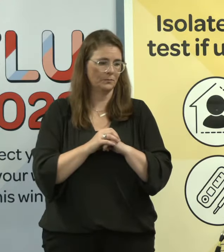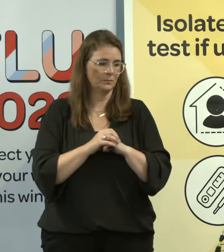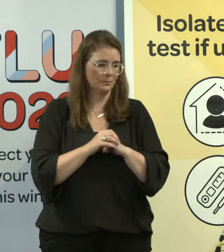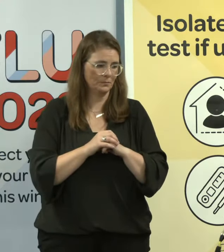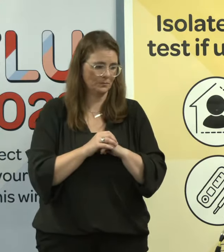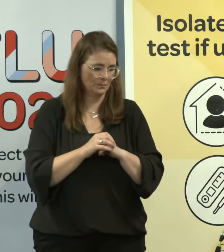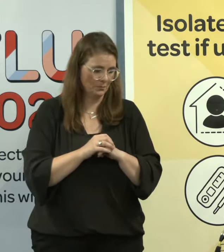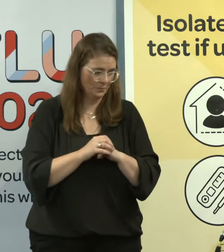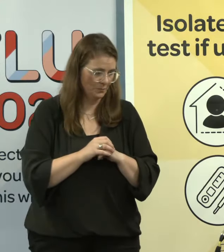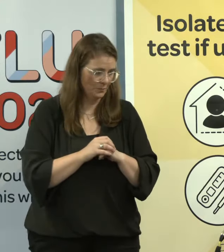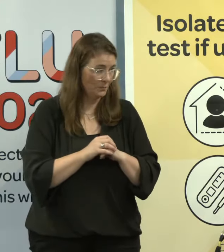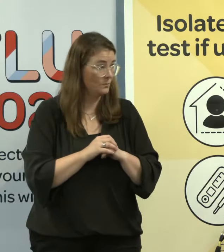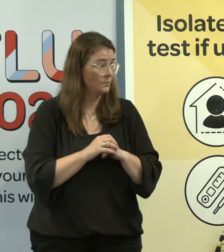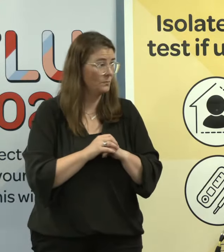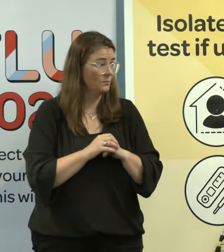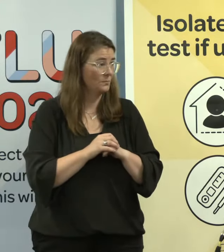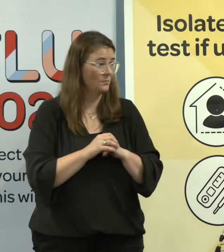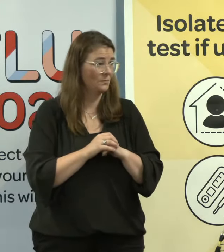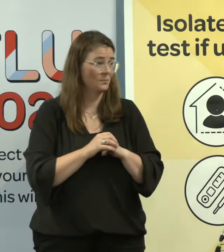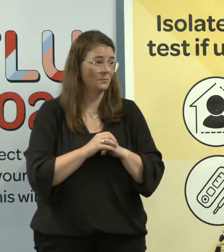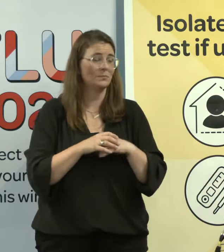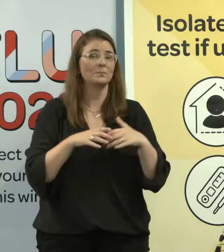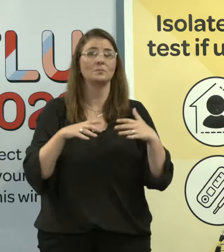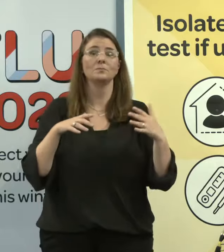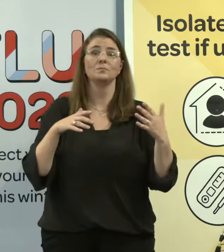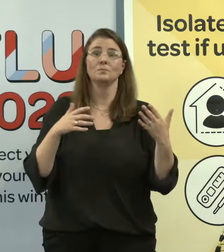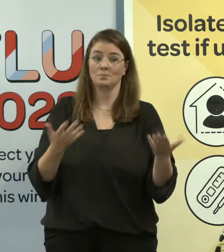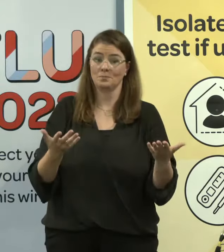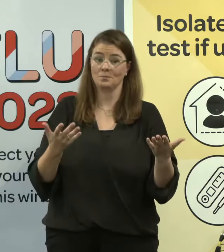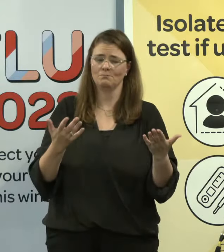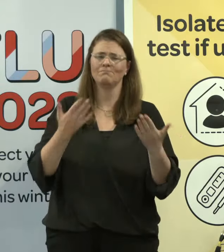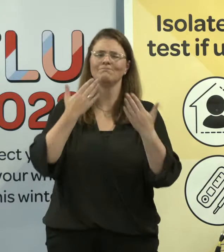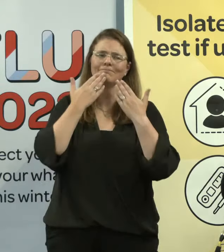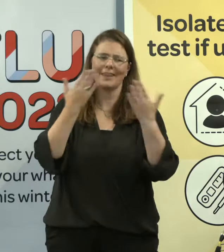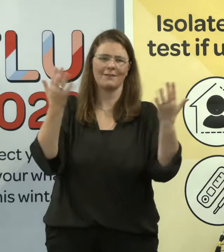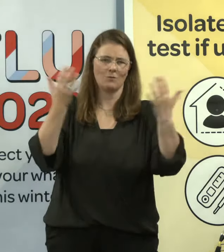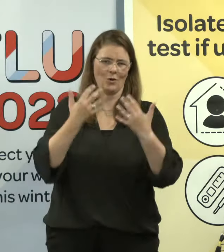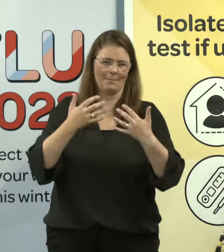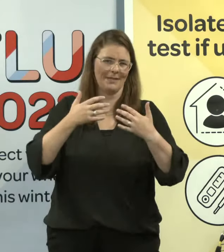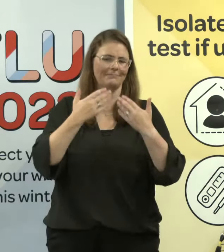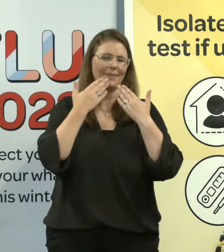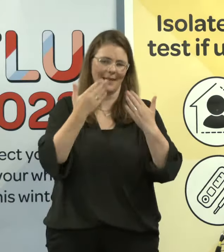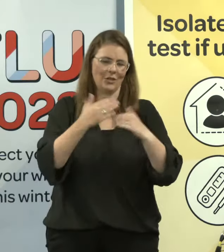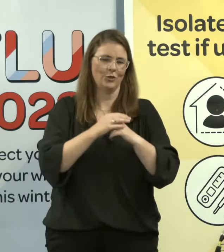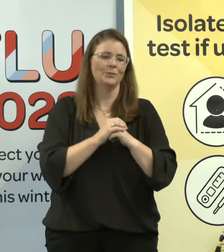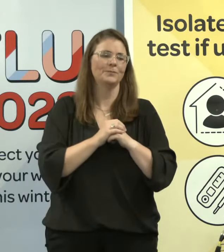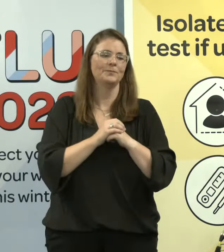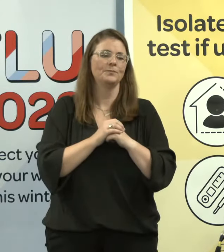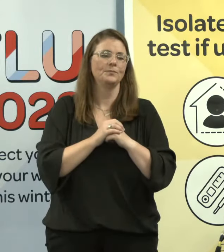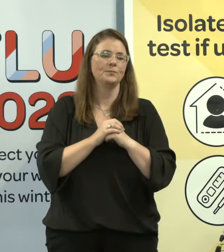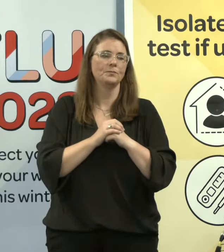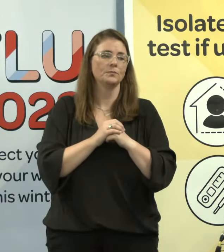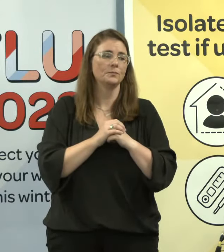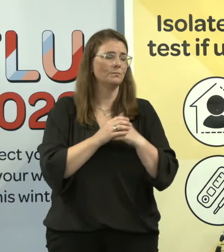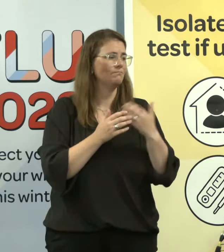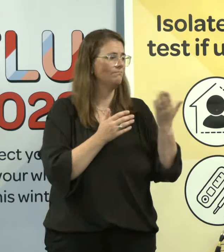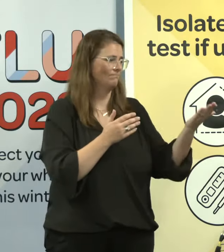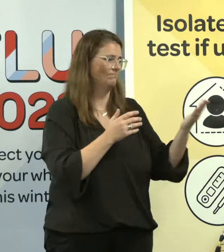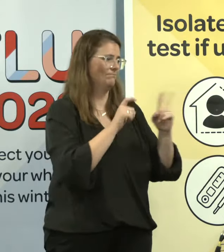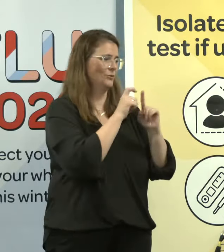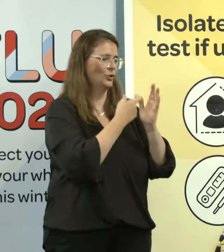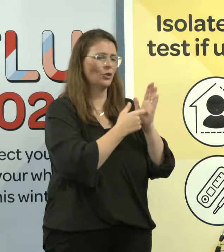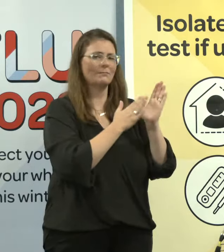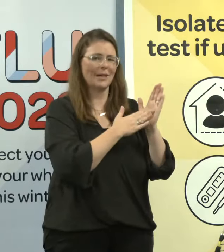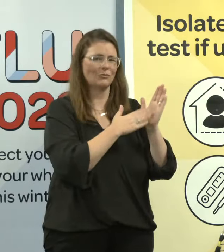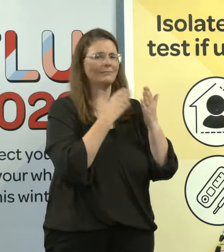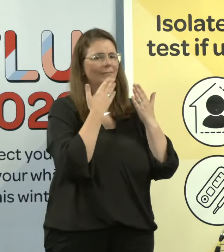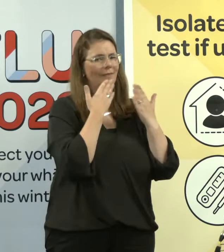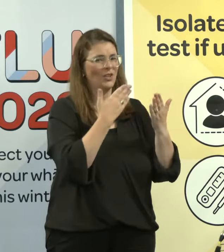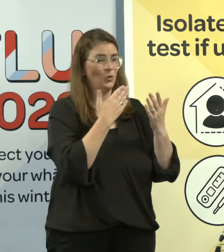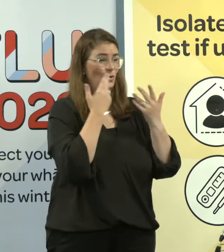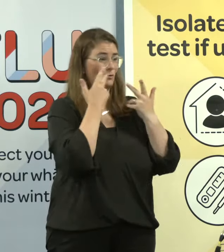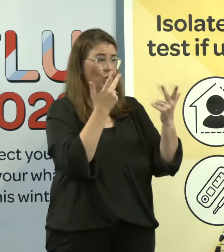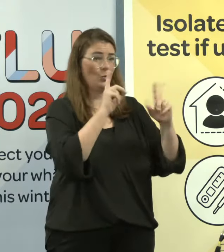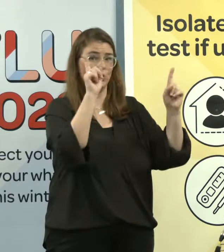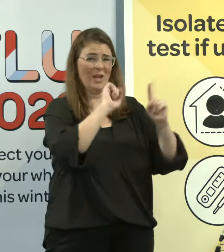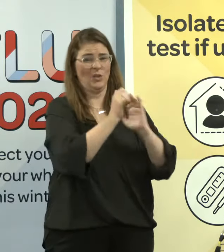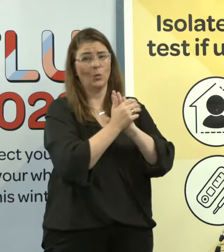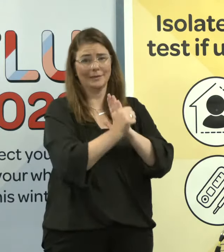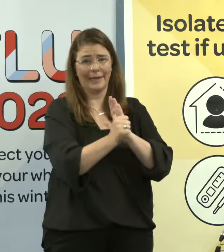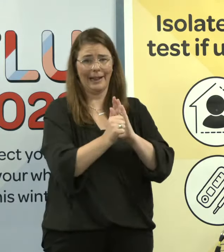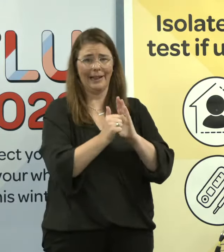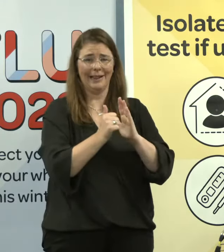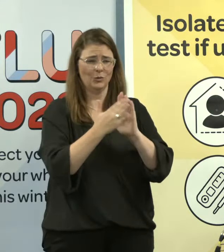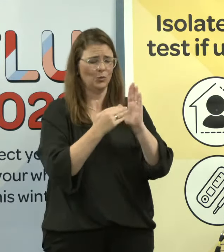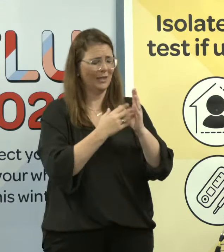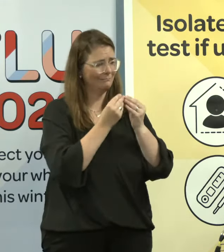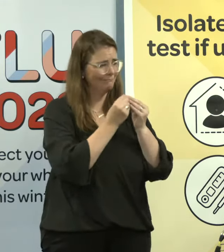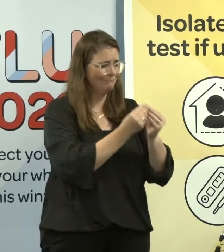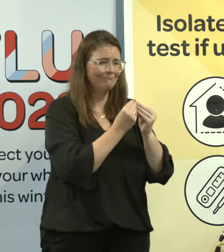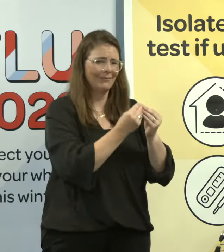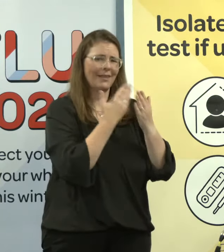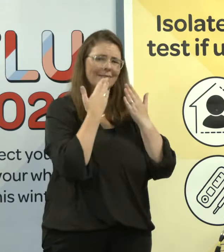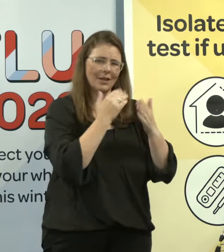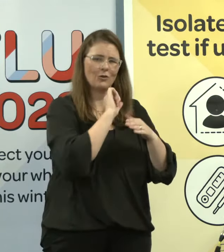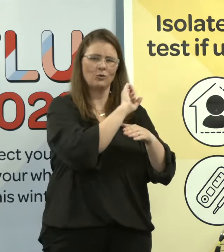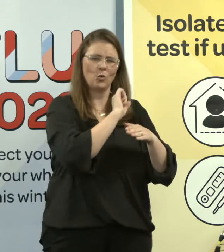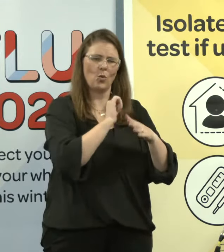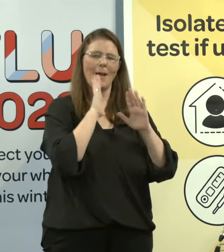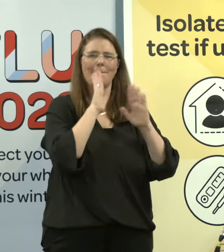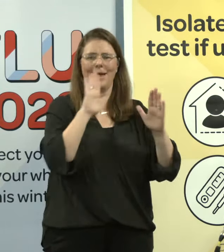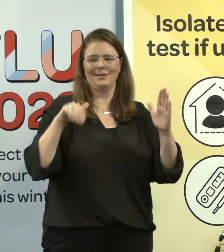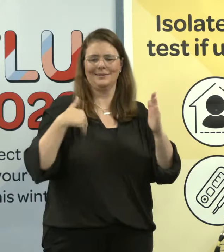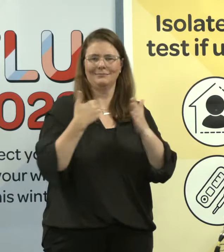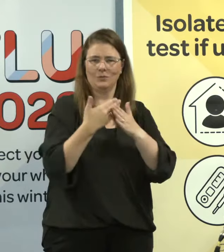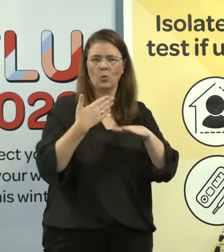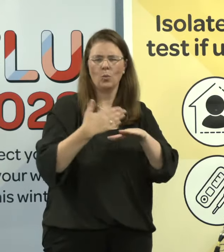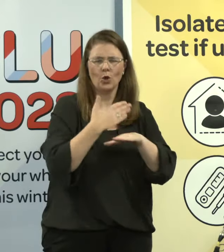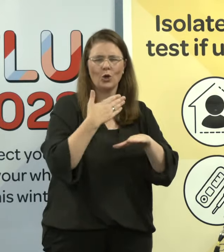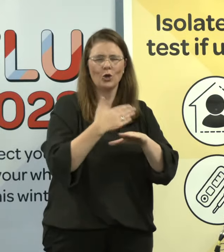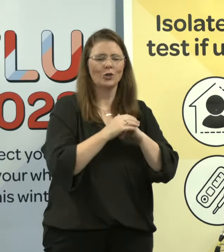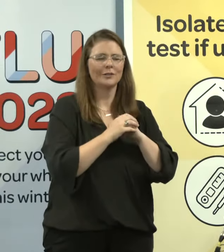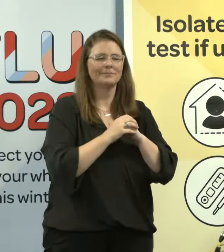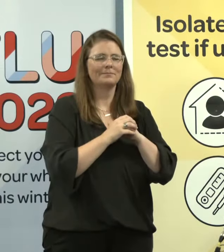tahi ano.